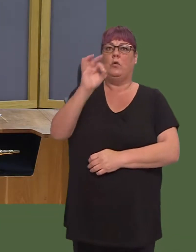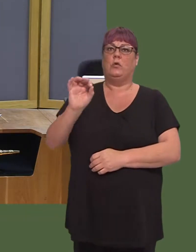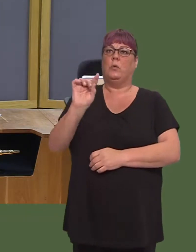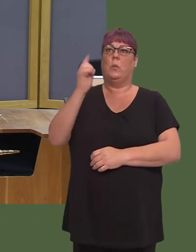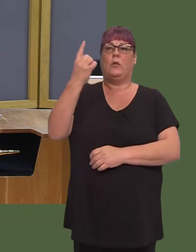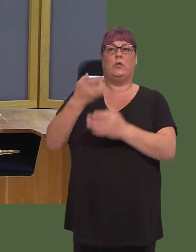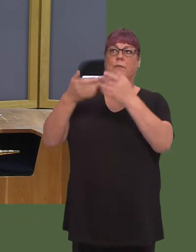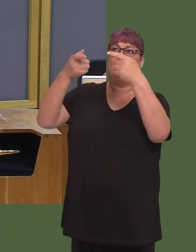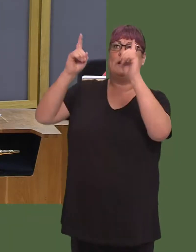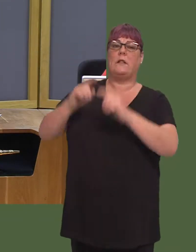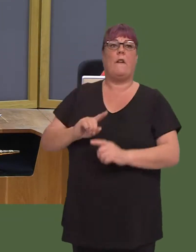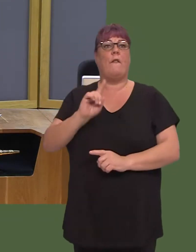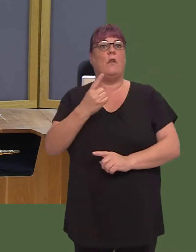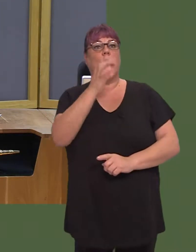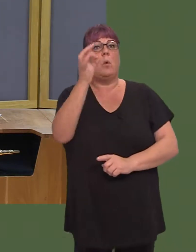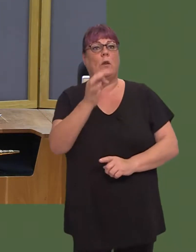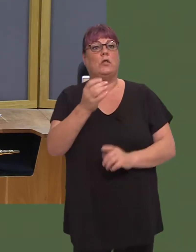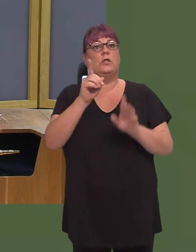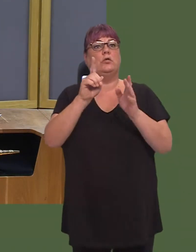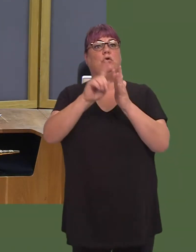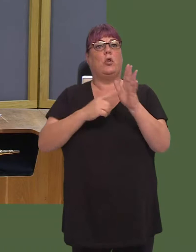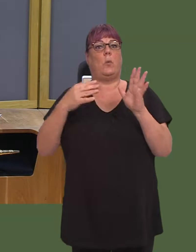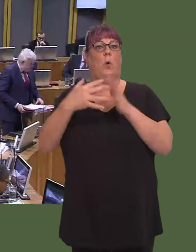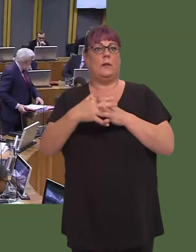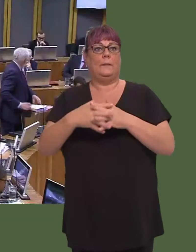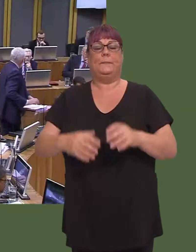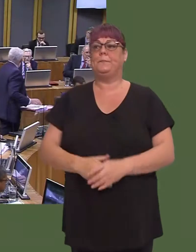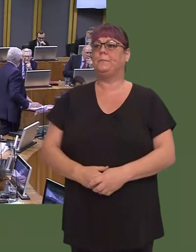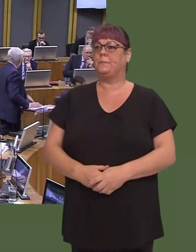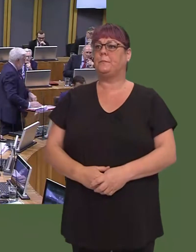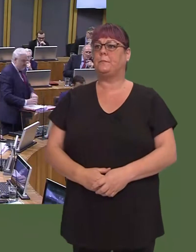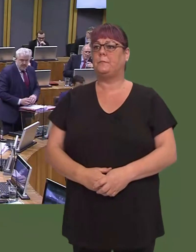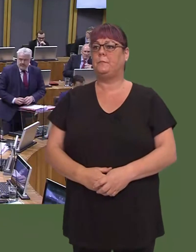cael ei sefydlu, sef tÓm ymateb brys seiciatryddol. Rwan, o ystyried yr angen sydd yna am ymateb